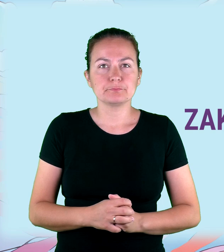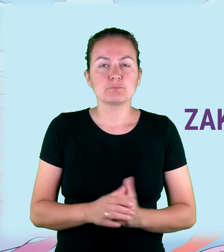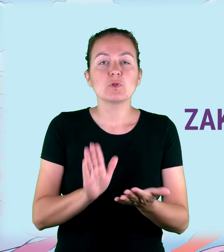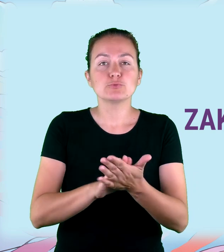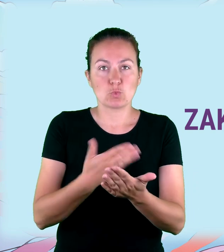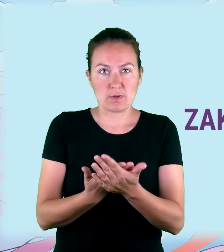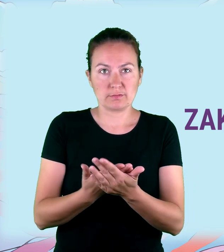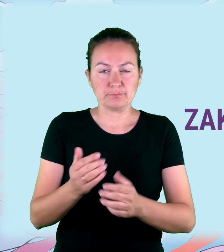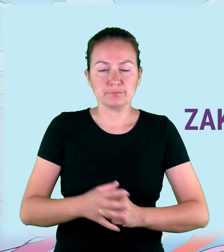Przykłady: